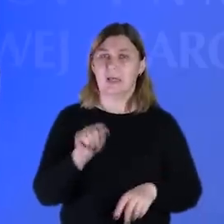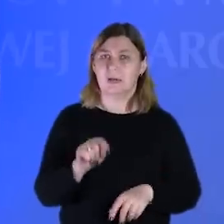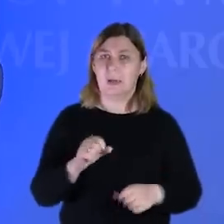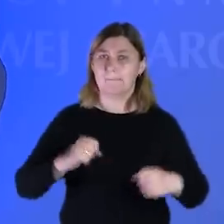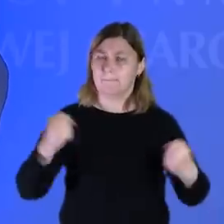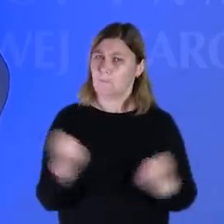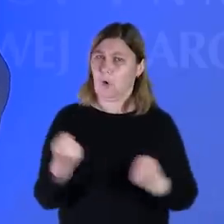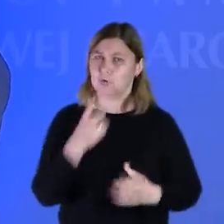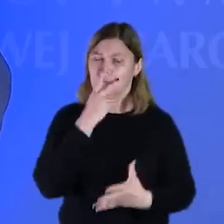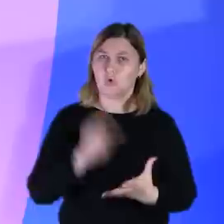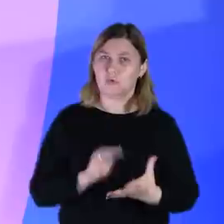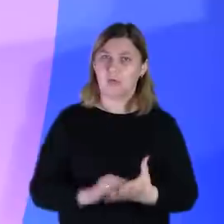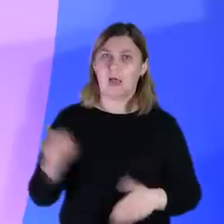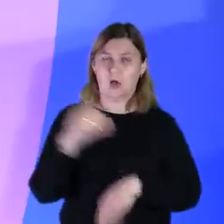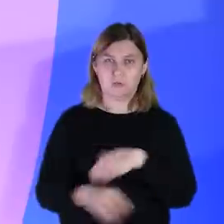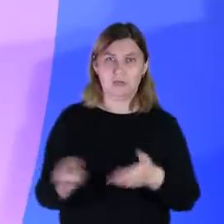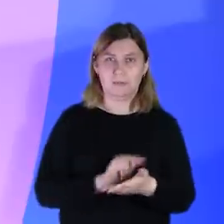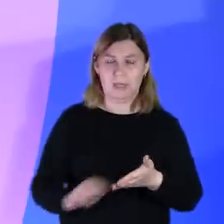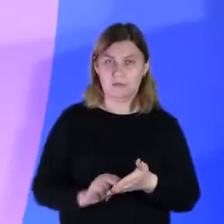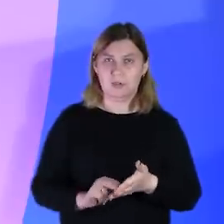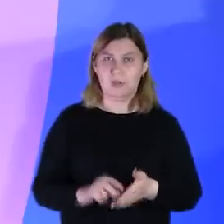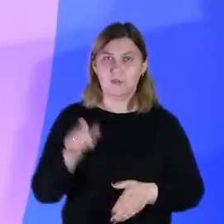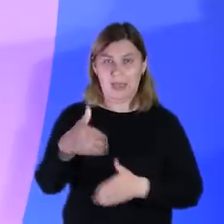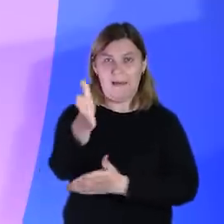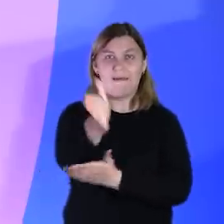Mocne doświadczenie ostatnich miesięcy, że ta linia granicy jednak jest